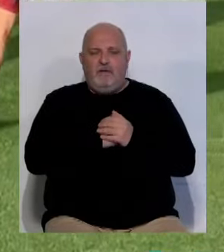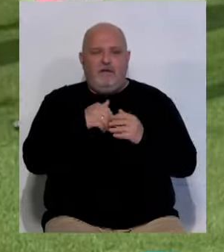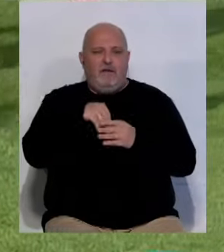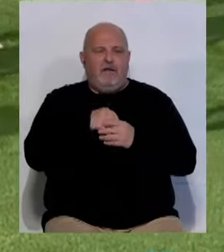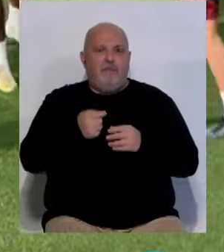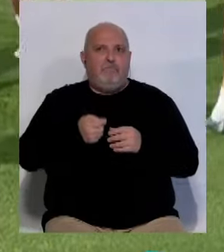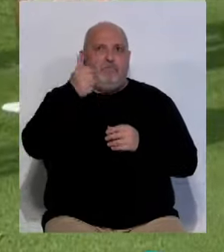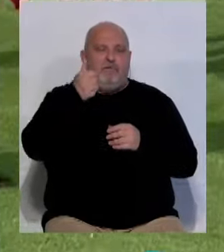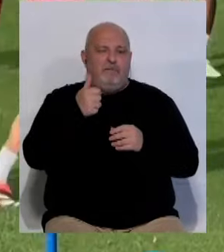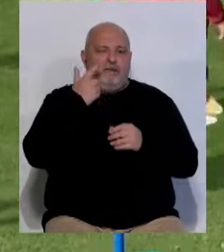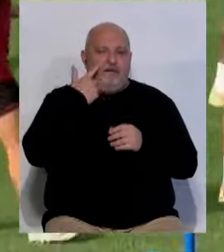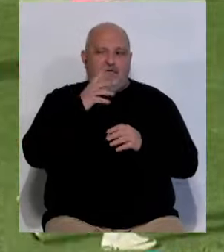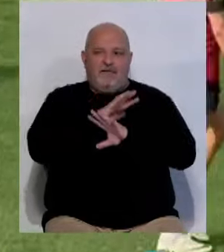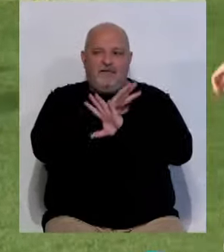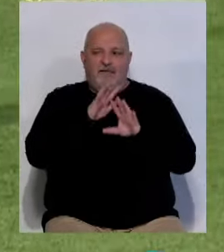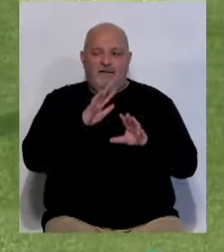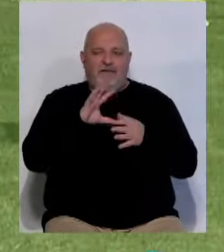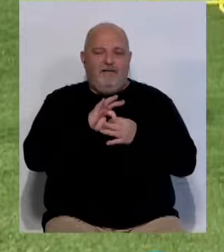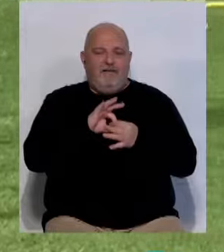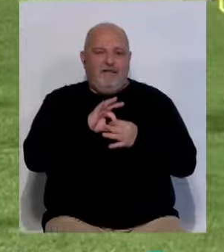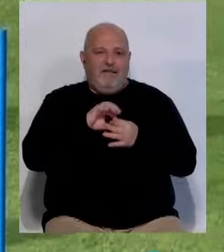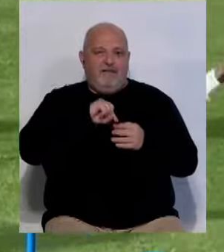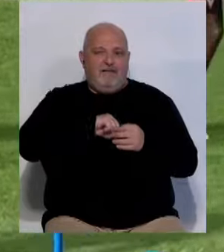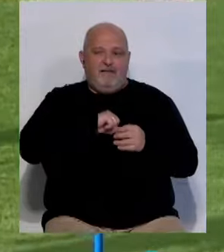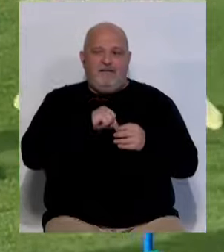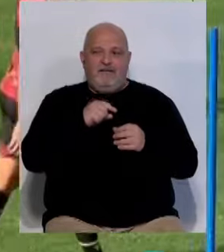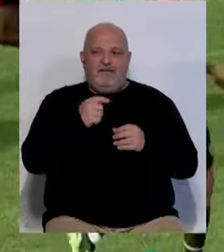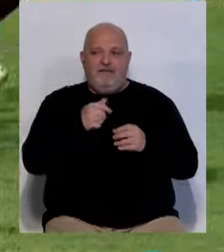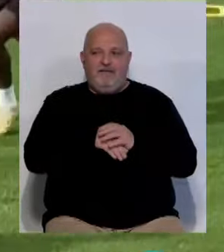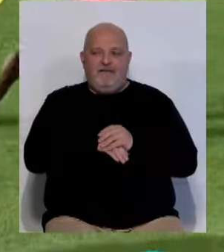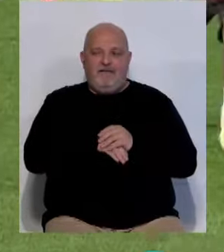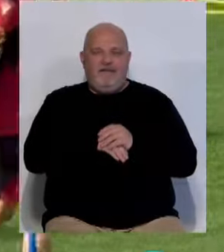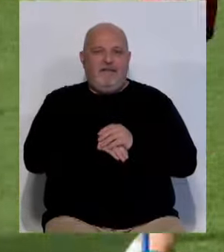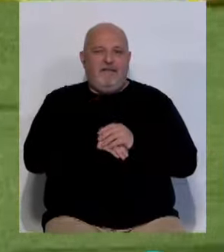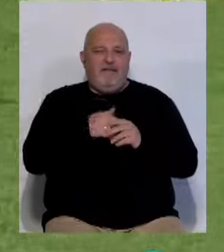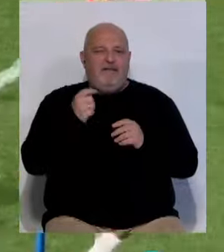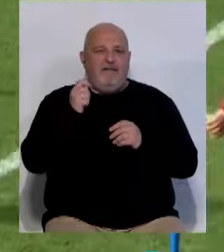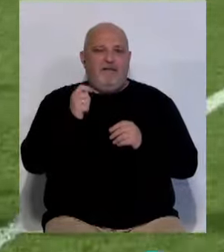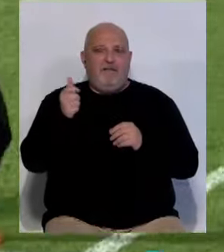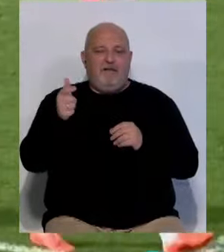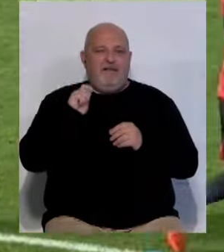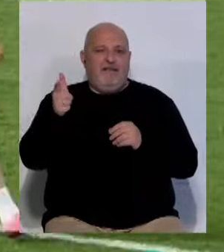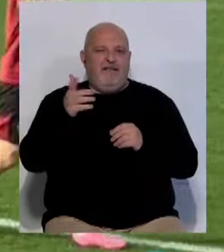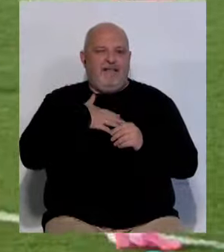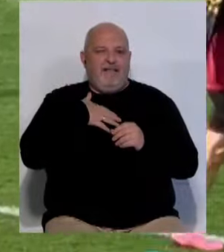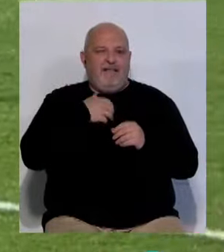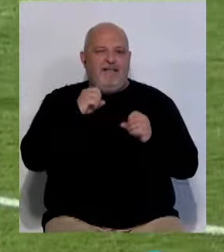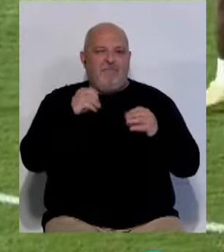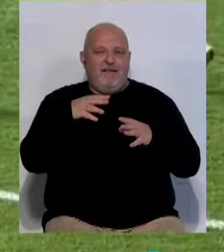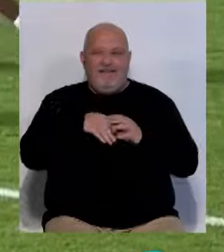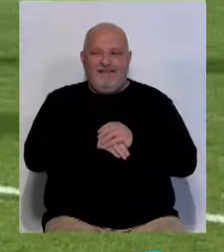del aire te has dado cuenta es que sí son monedas sonas dásela mágico que todos los todos los cistas